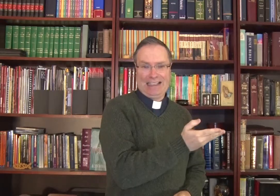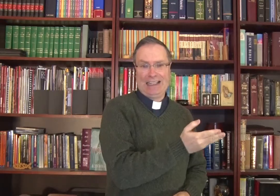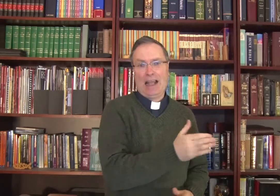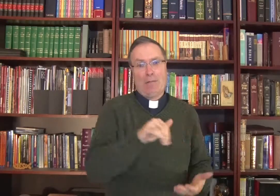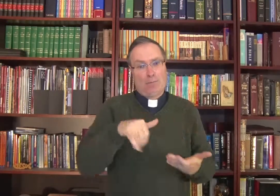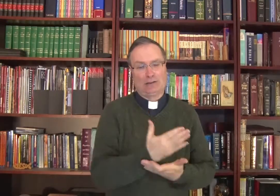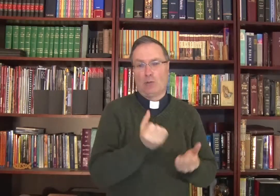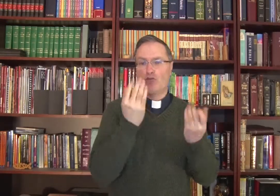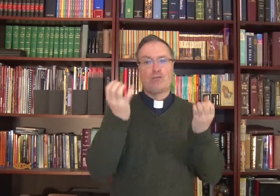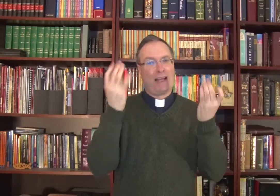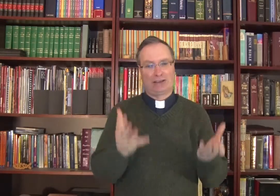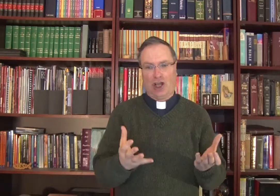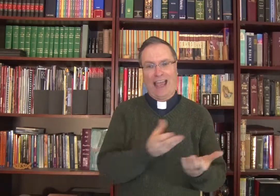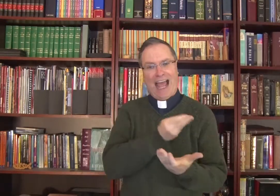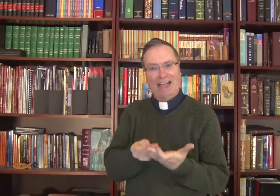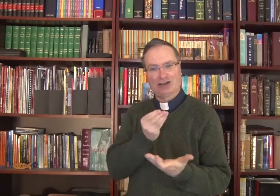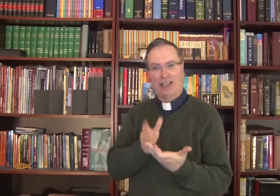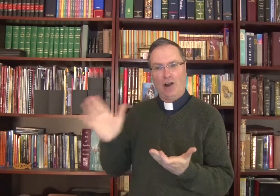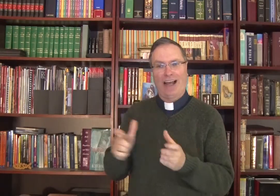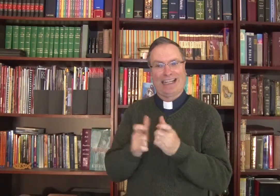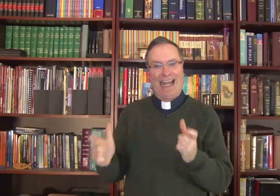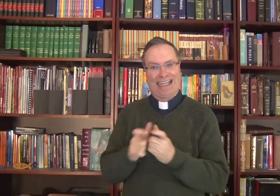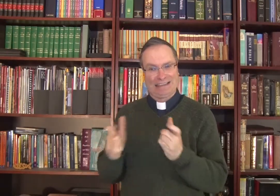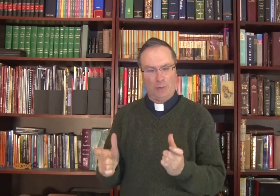parce que plus personne n'achète leur cargaison,